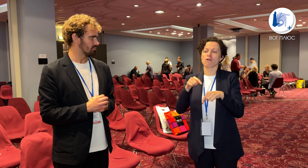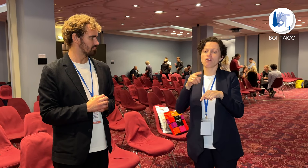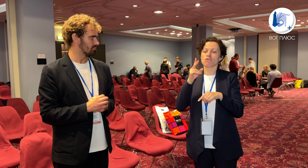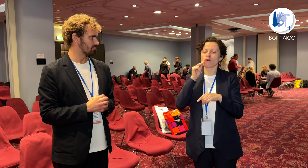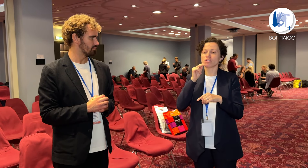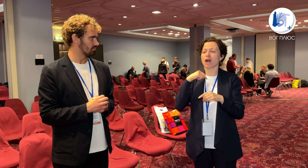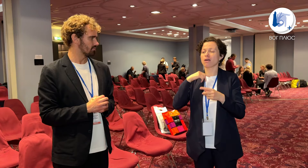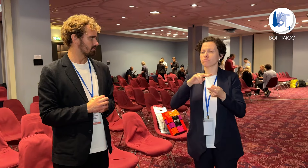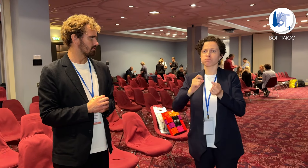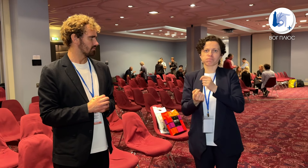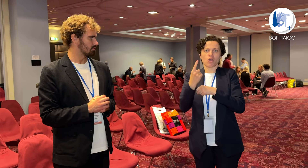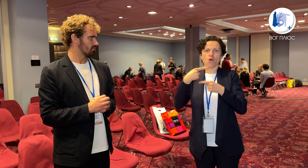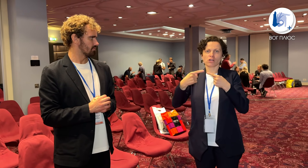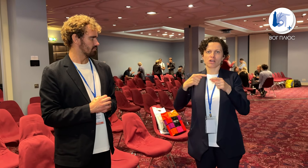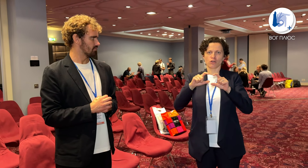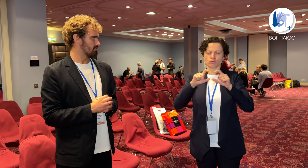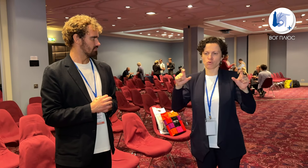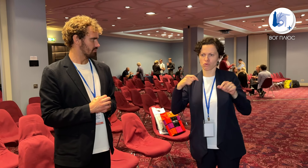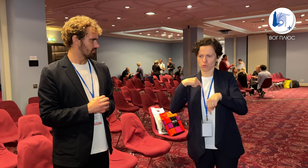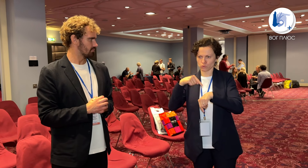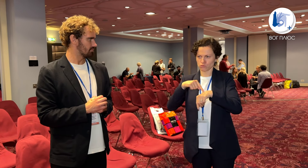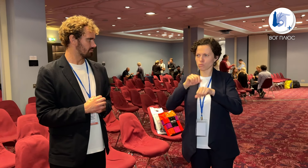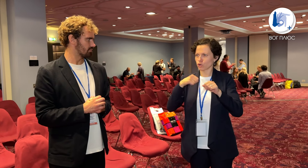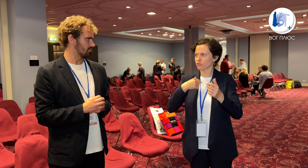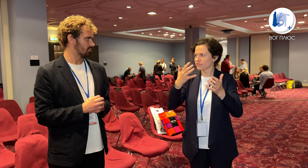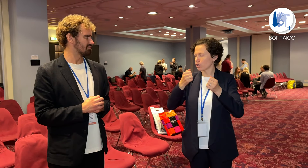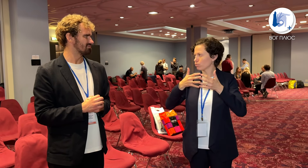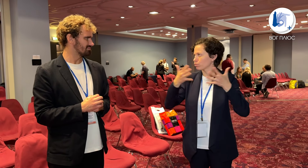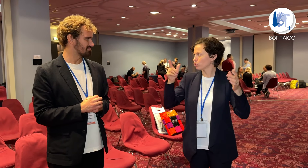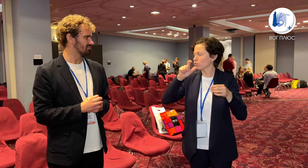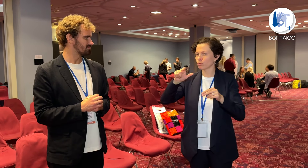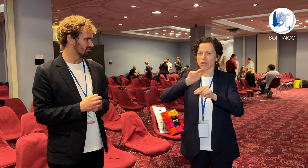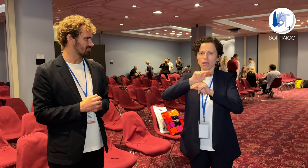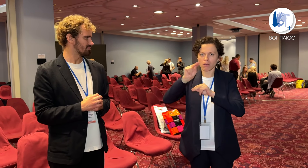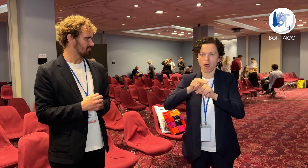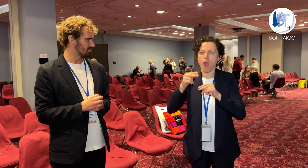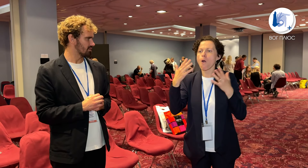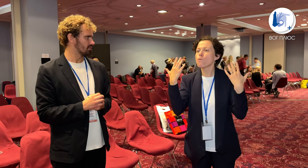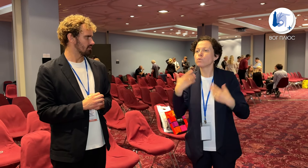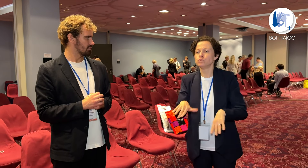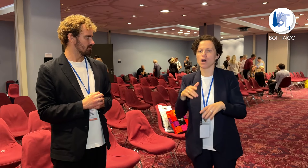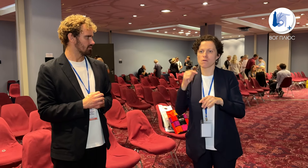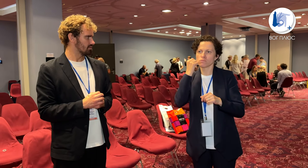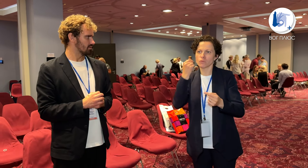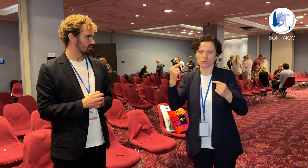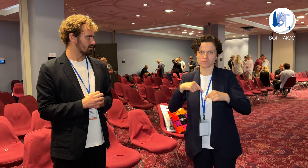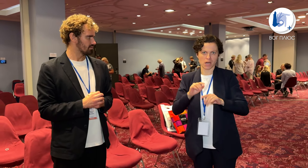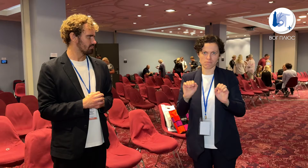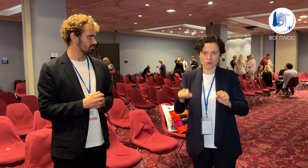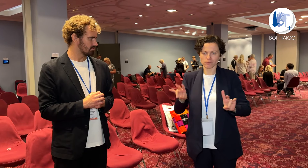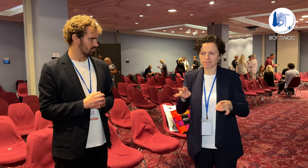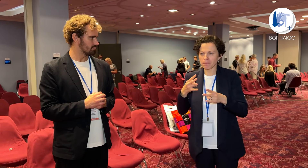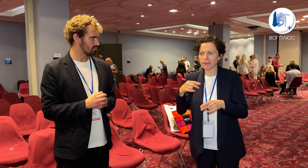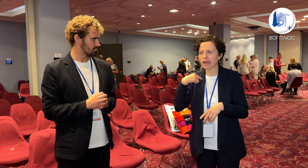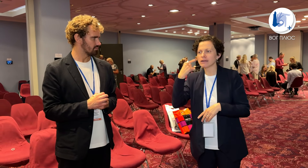Когда у нас появились онлайн-занятия, мы поняли, что можем взять больше людей на обучение, и им необязательно приезжать в Москву.